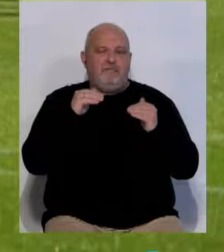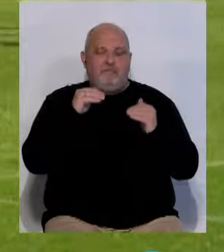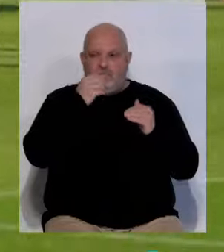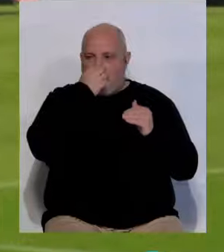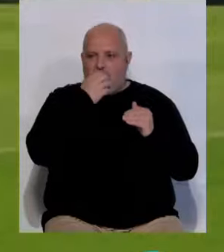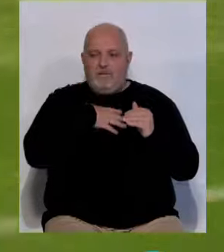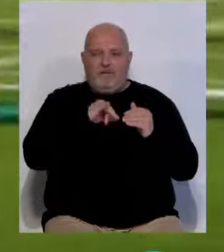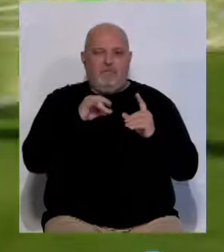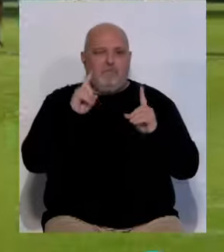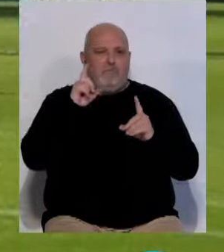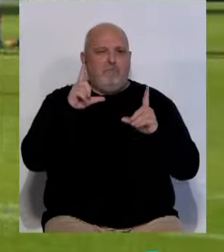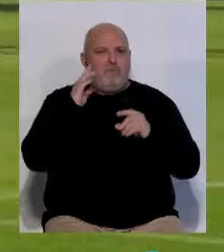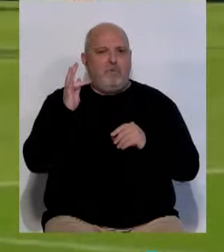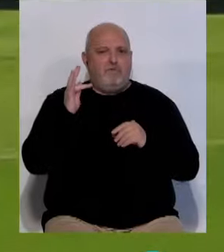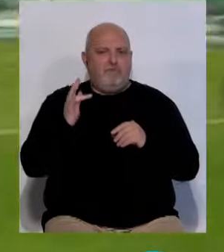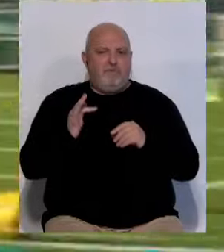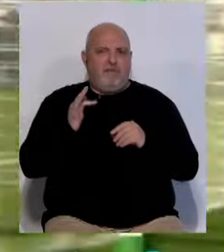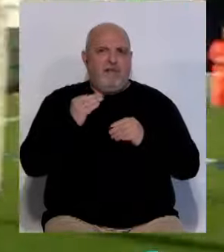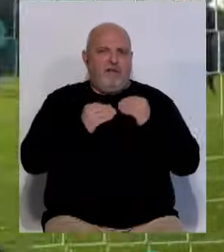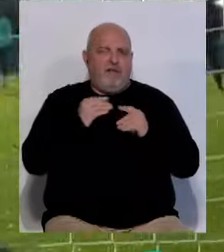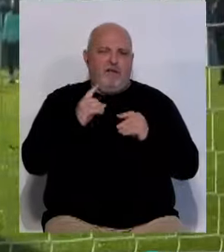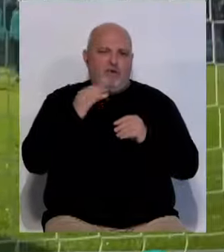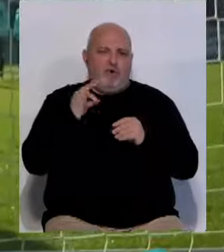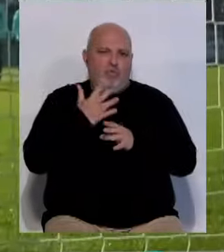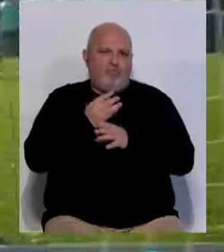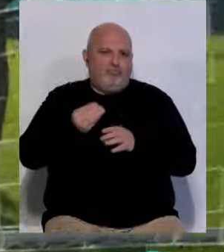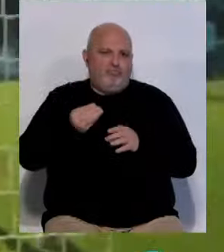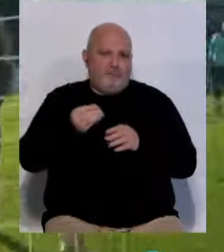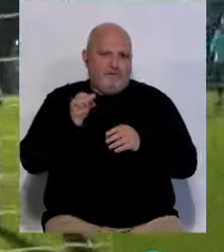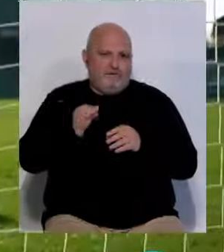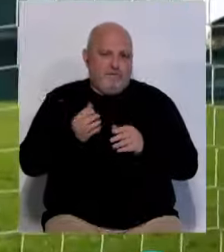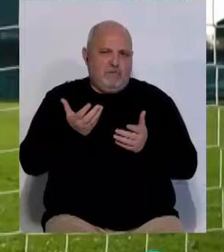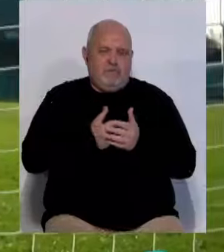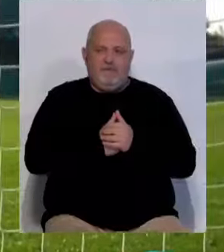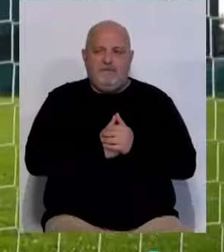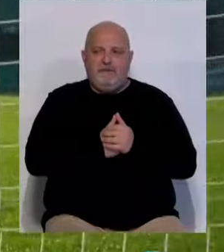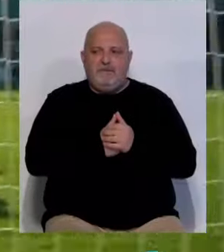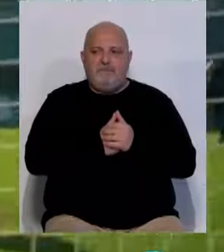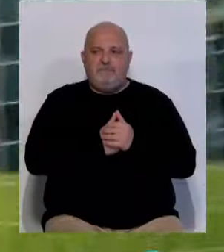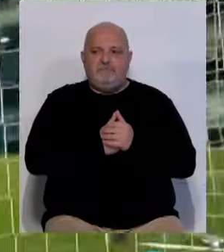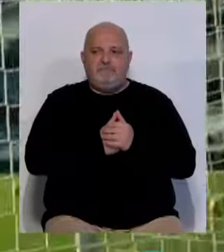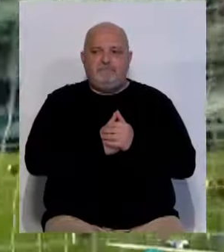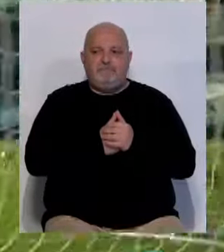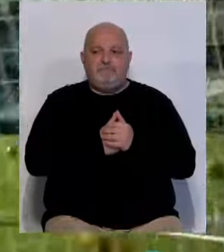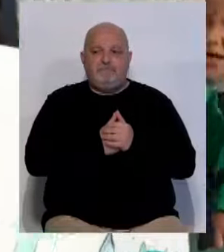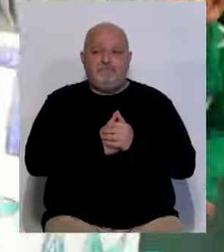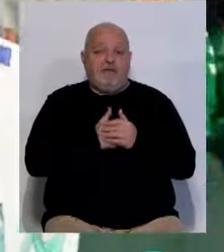positivismo eh haga lo que haga es el mejor del partido y tal eh Y bueno es una baja sensible